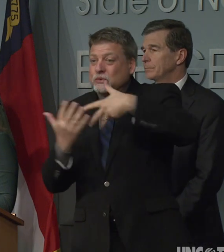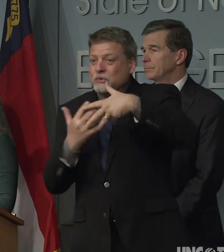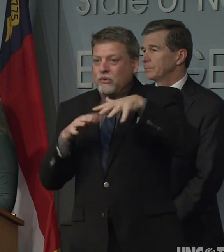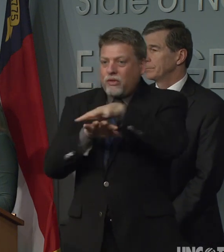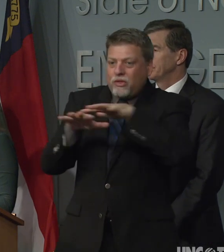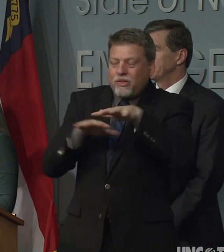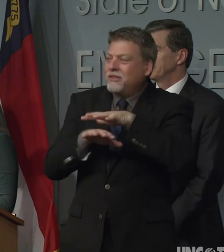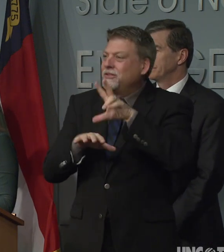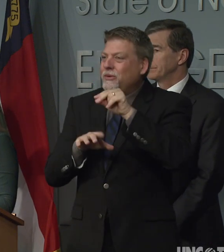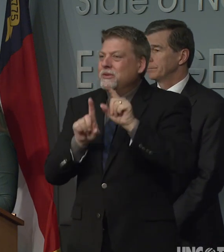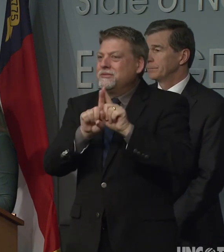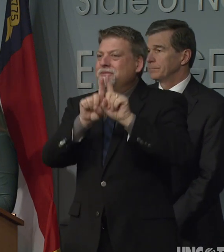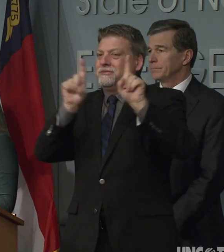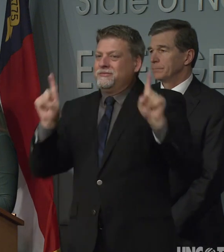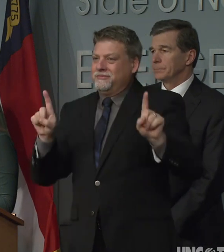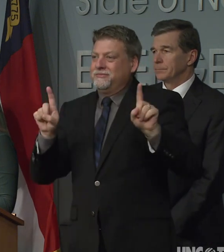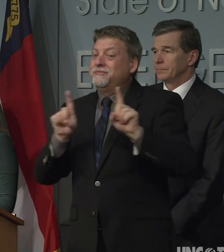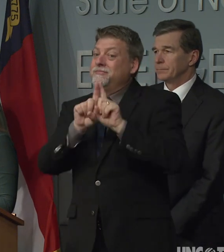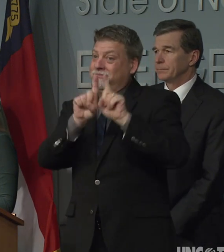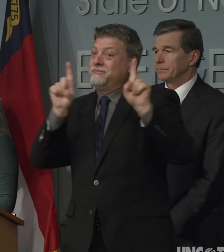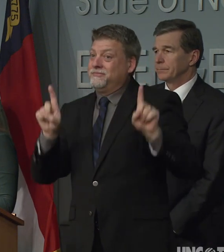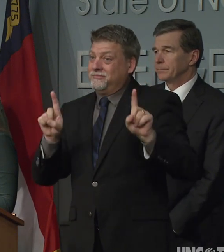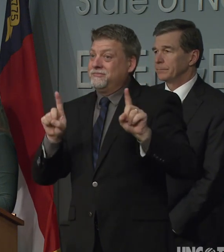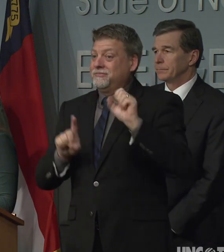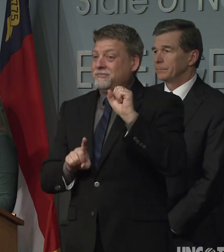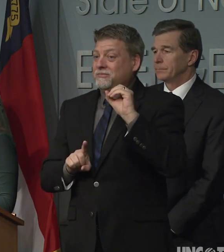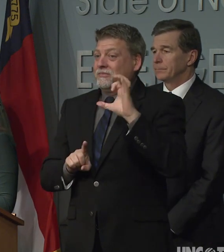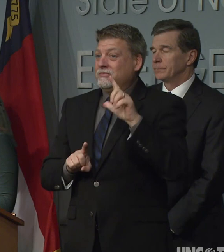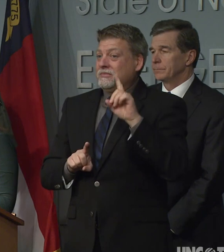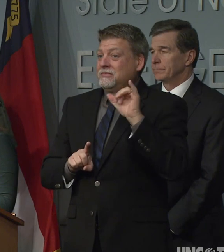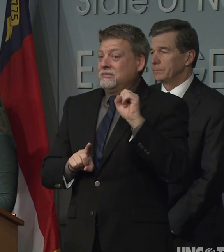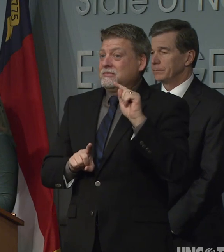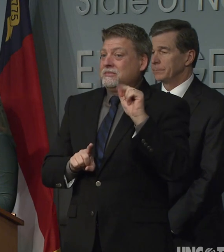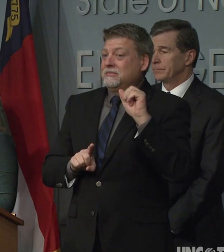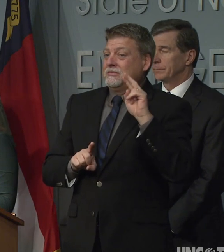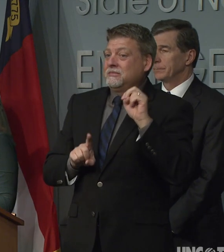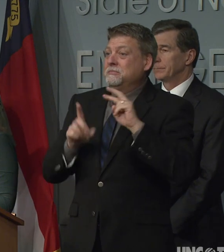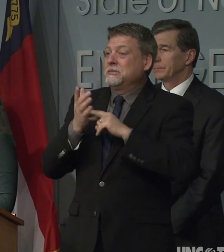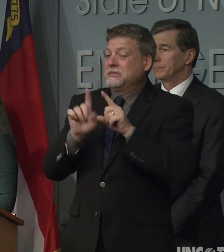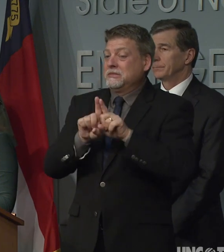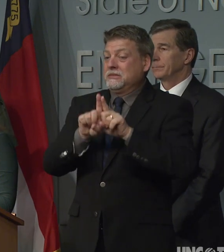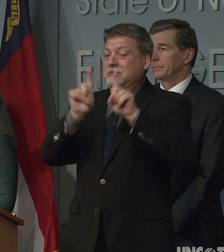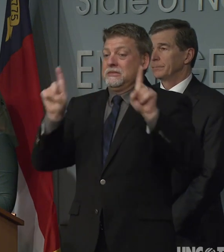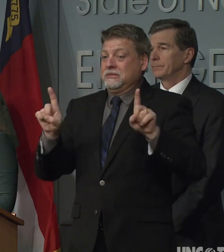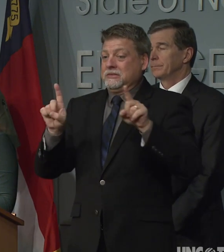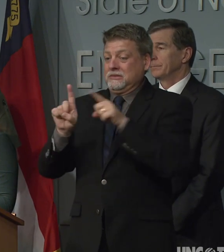Como recordatorio, el distanciamiento social significa permanecer aproximadamente a seis pies de